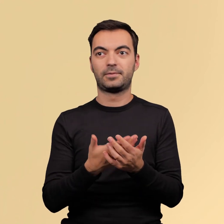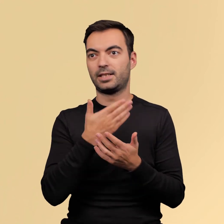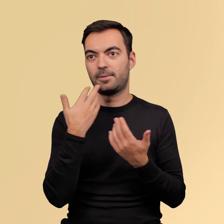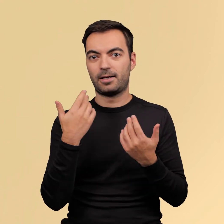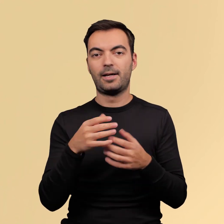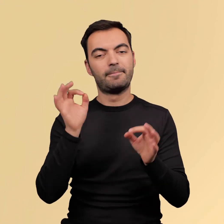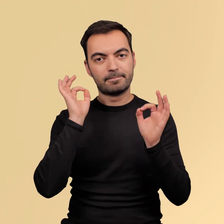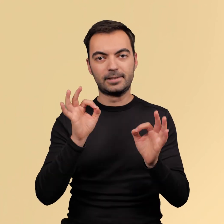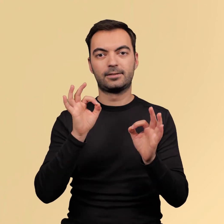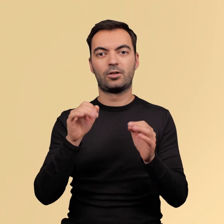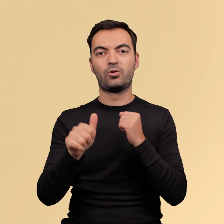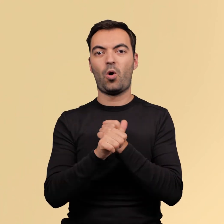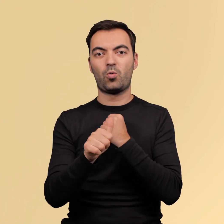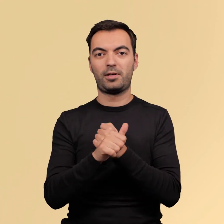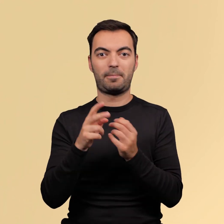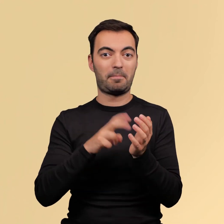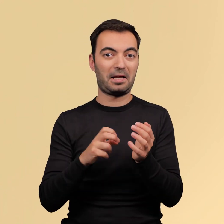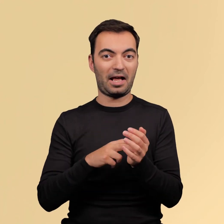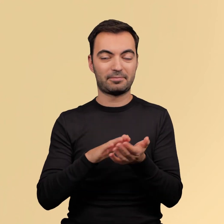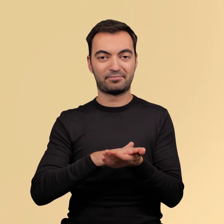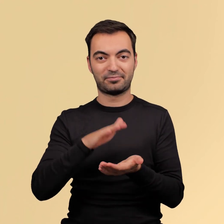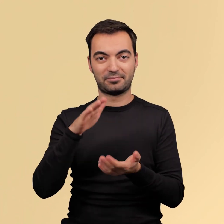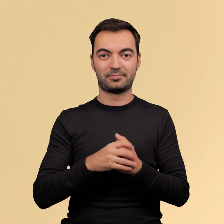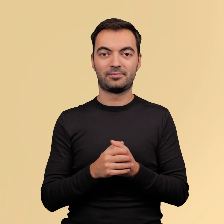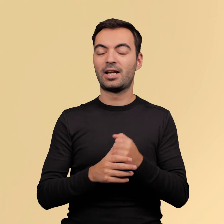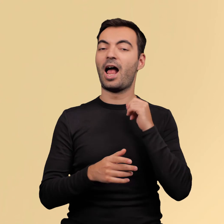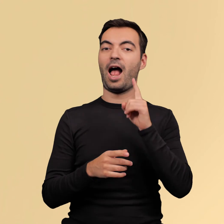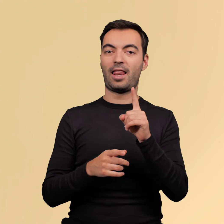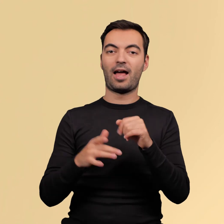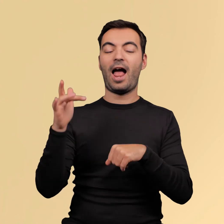na przykład brak precyzyjnej dokumentacji.